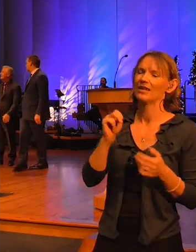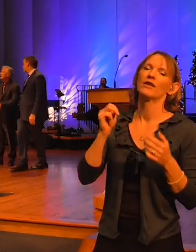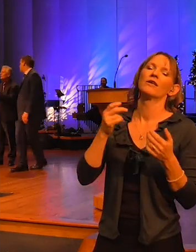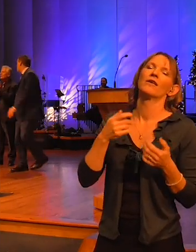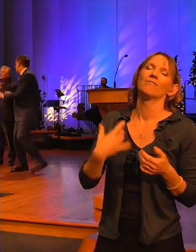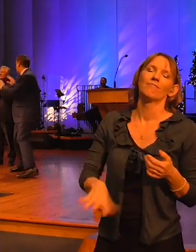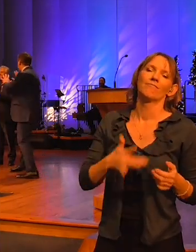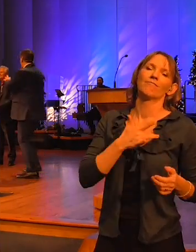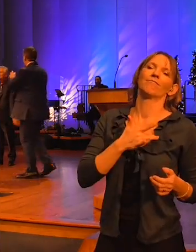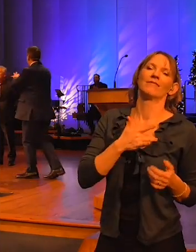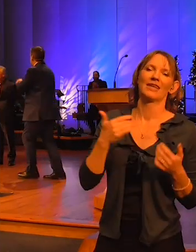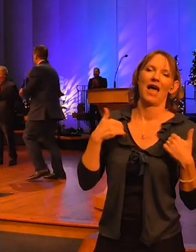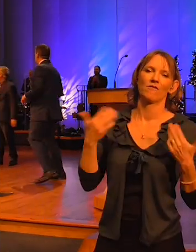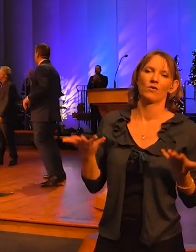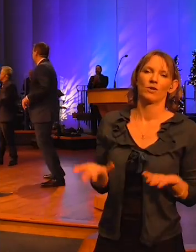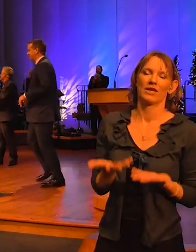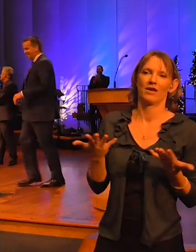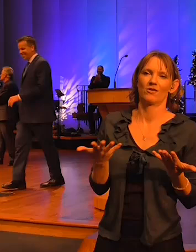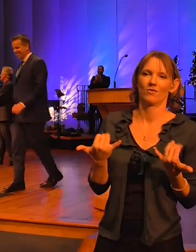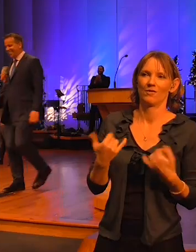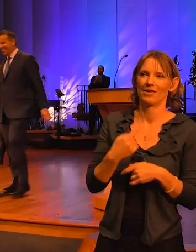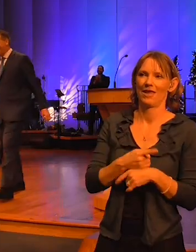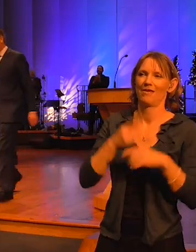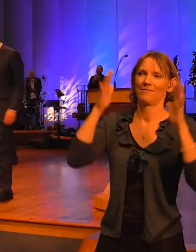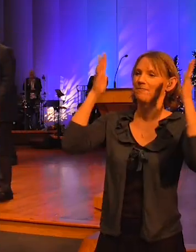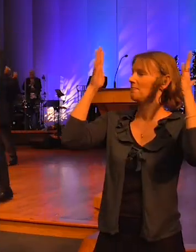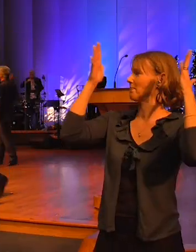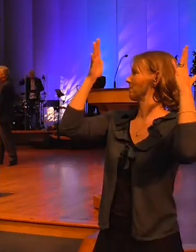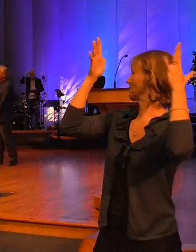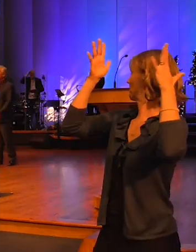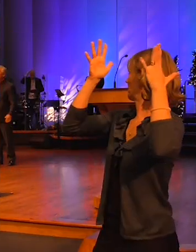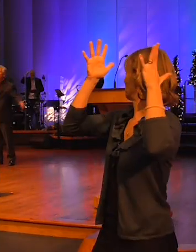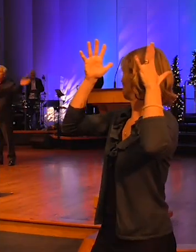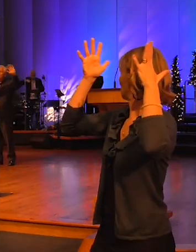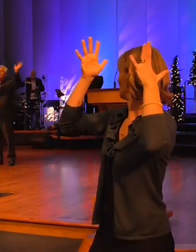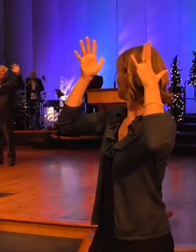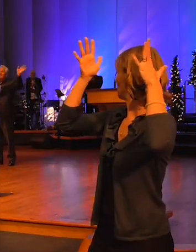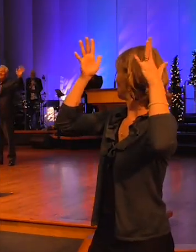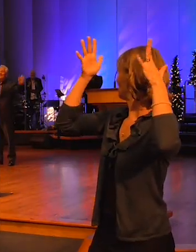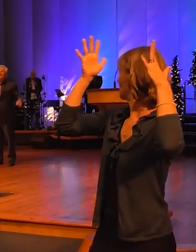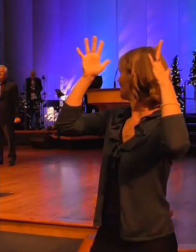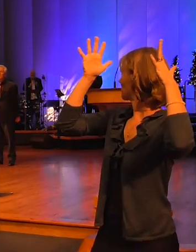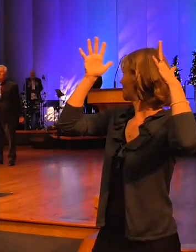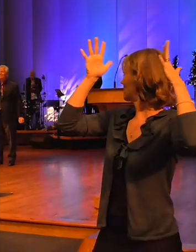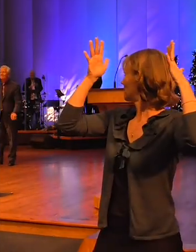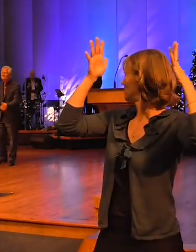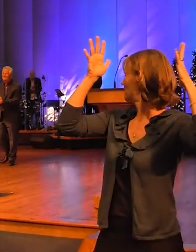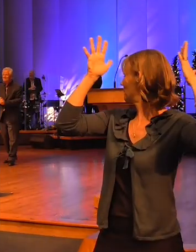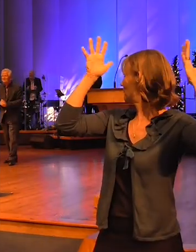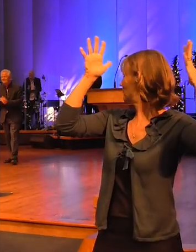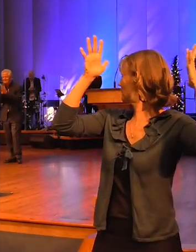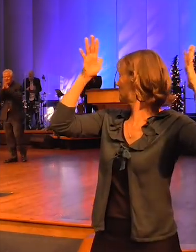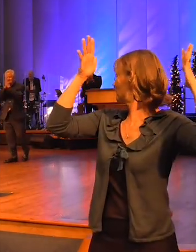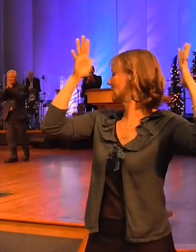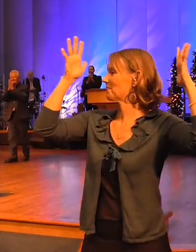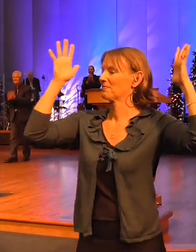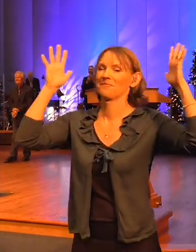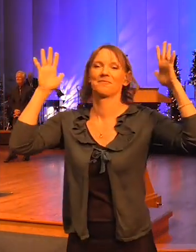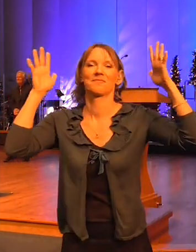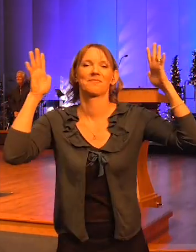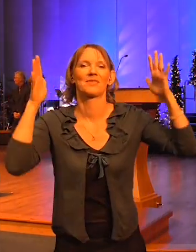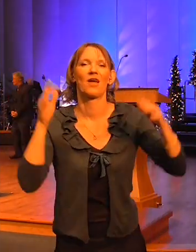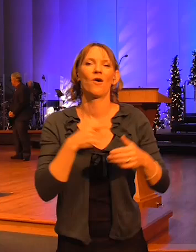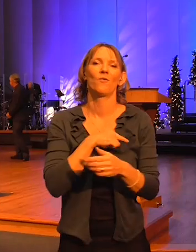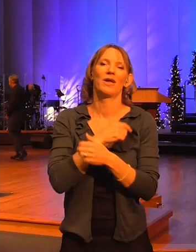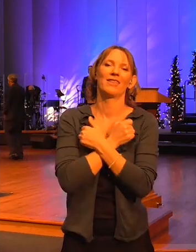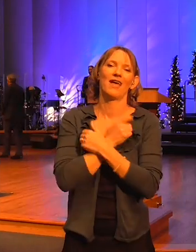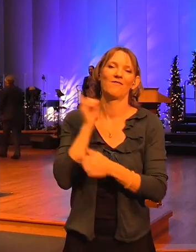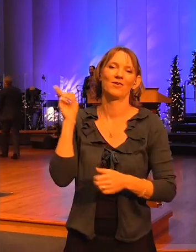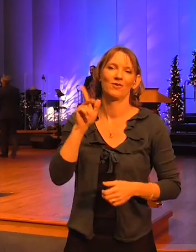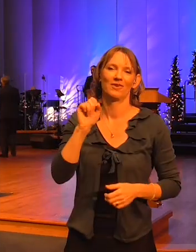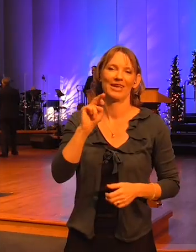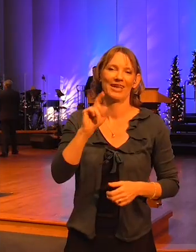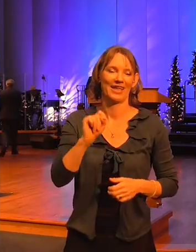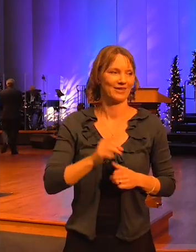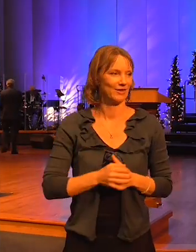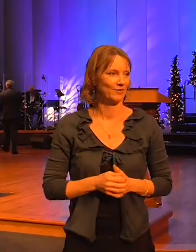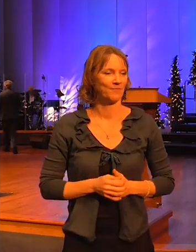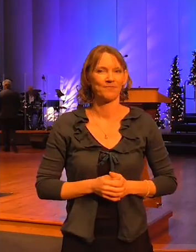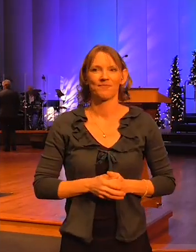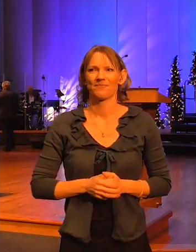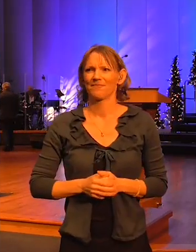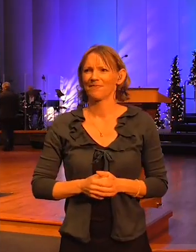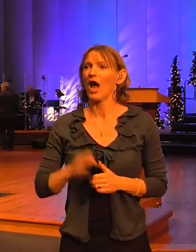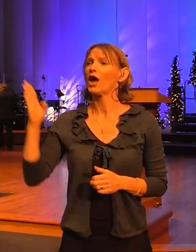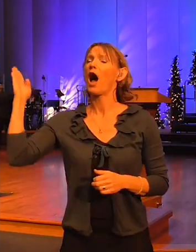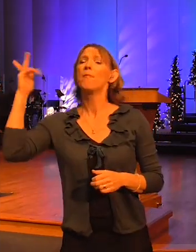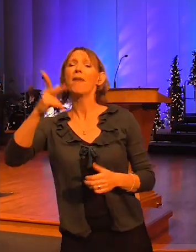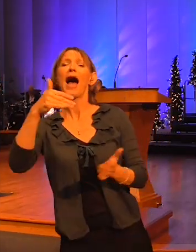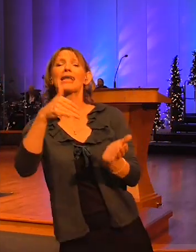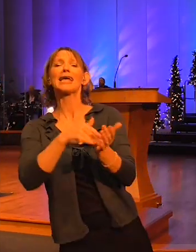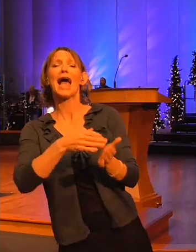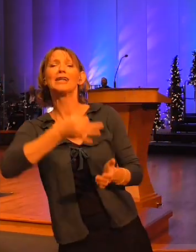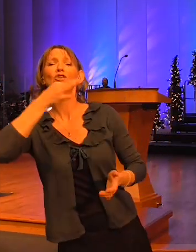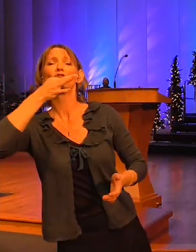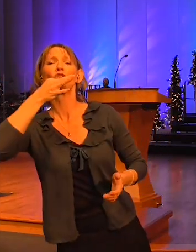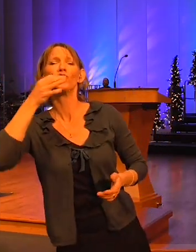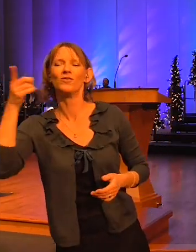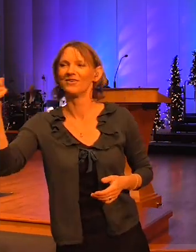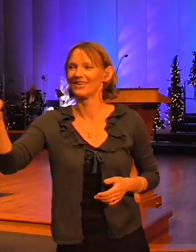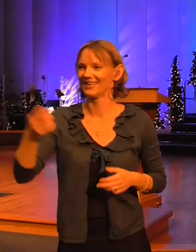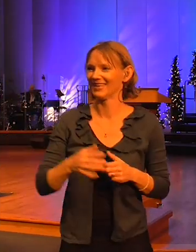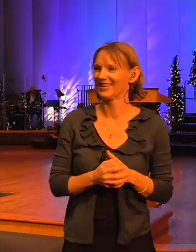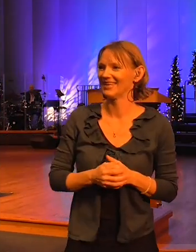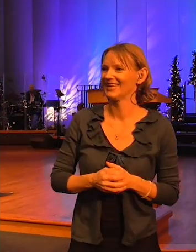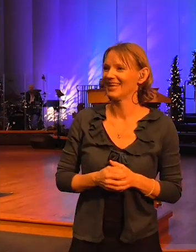, te amamos, Kent, volveré pronto. Sí, otra vez, The Giving Tree. Por favor, consigue una etiqueta